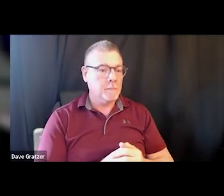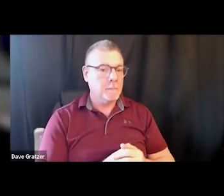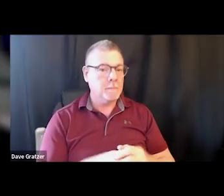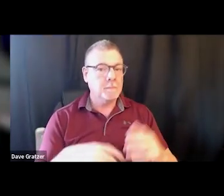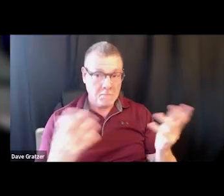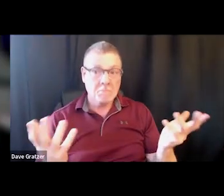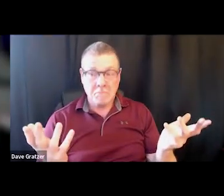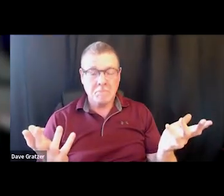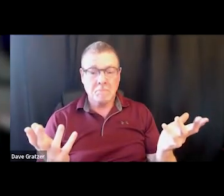[Richard] Sí.